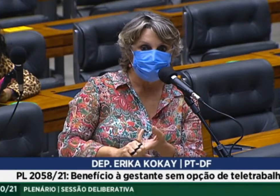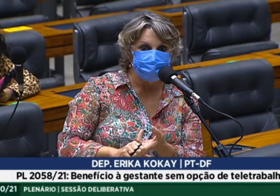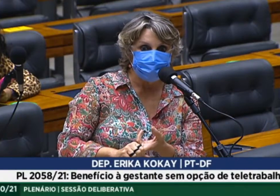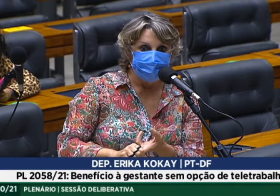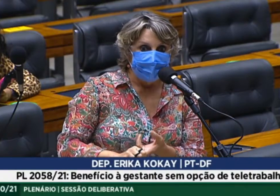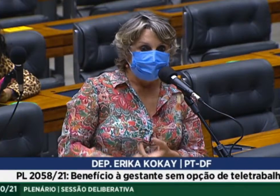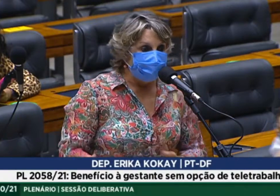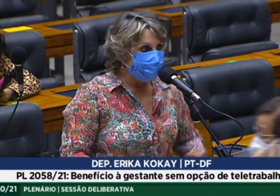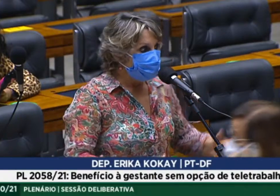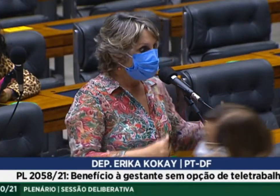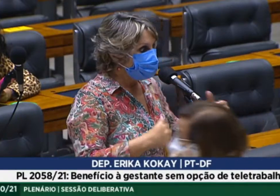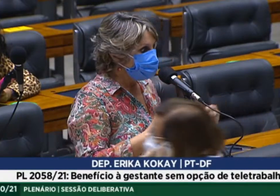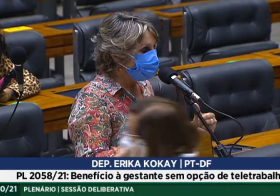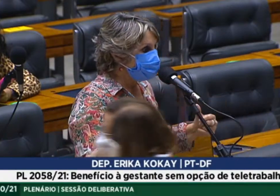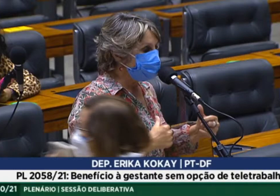DISSER QUE NÃO QUER SE IMUNIZAR, ELA RETORNA AO